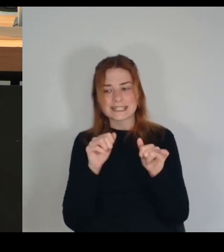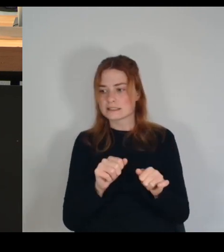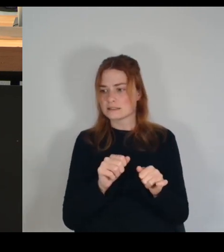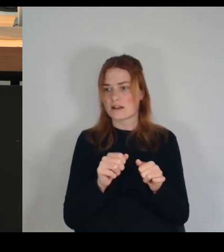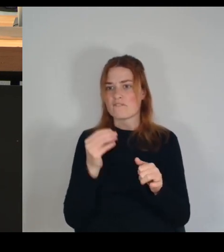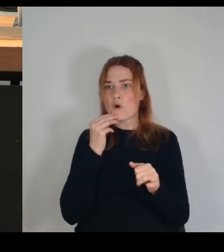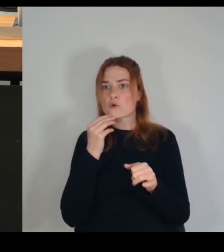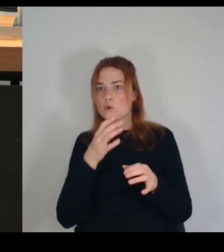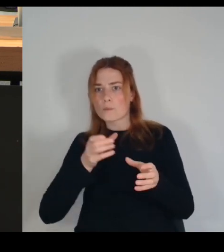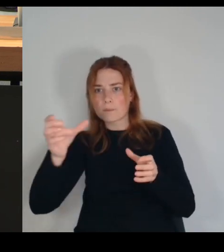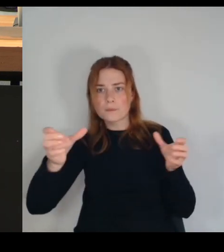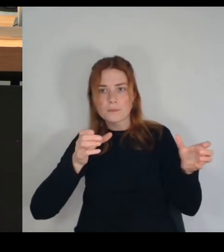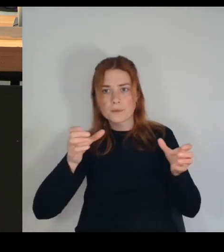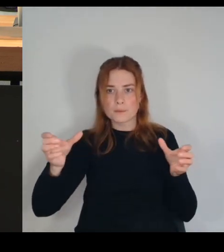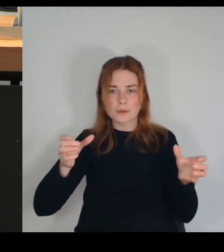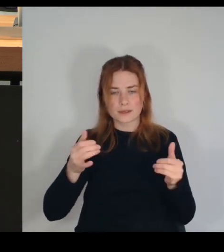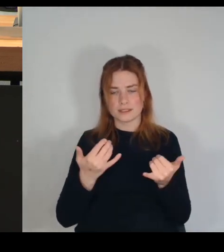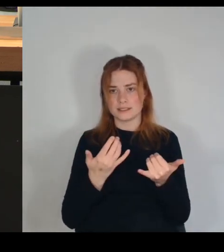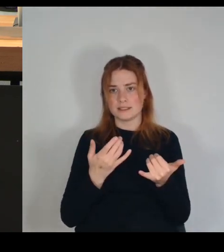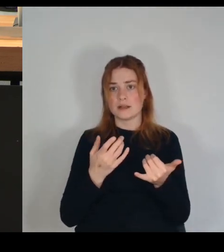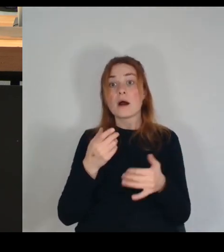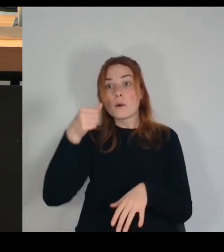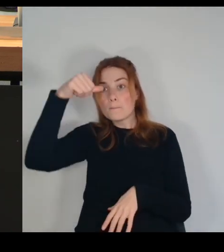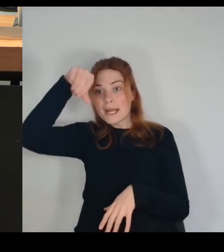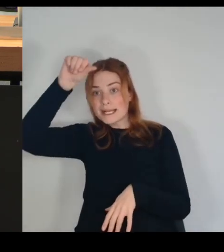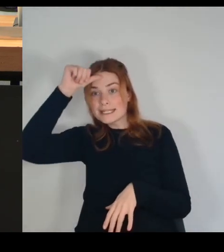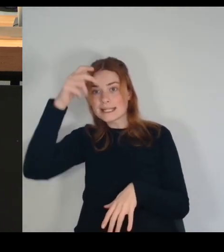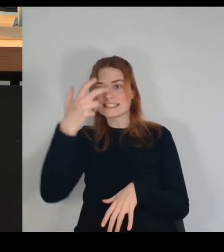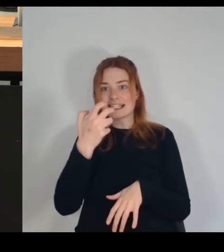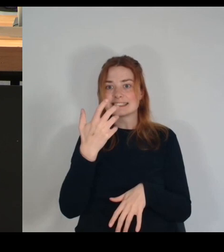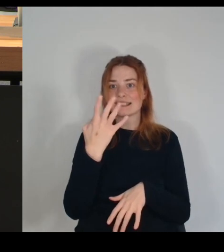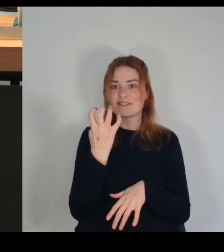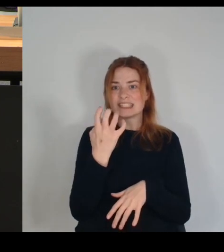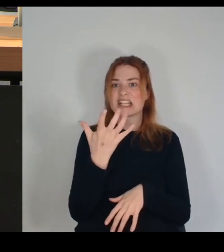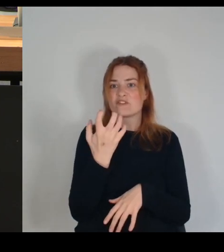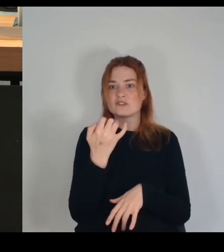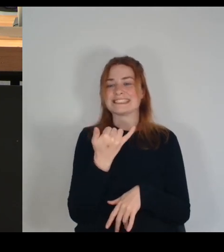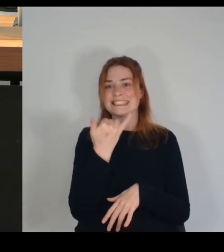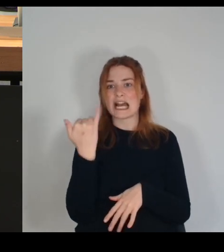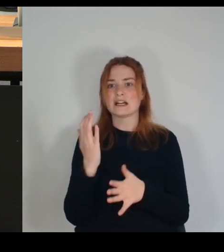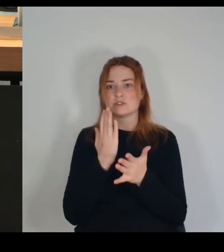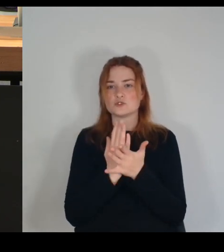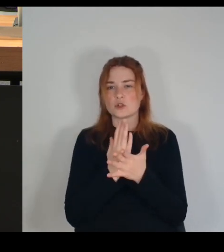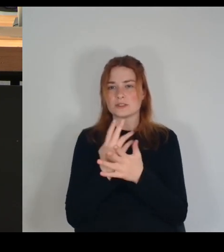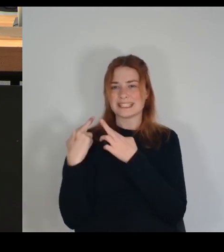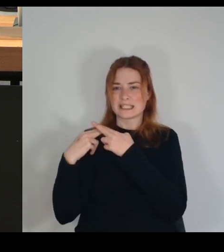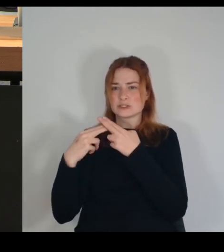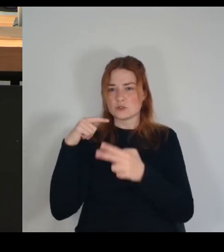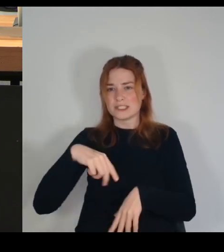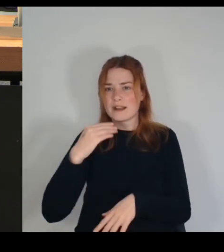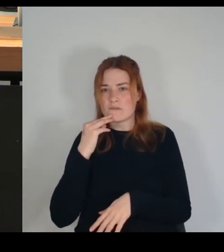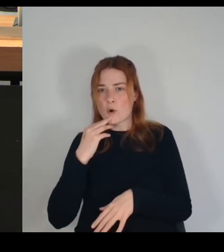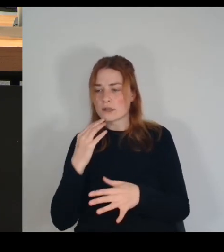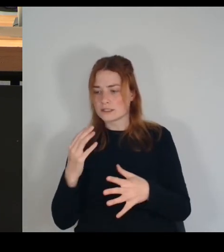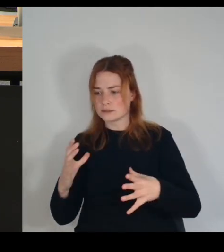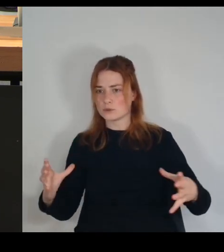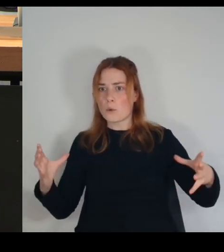der dritten Generation hier sind, umgehen und jetzt sagen sie ist ja bekanntermaßen so, dass sie dagegen